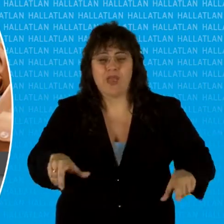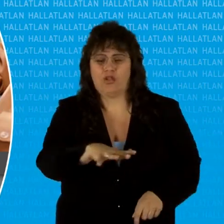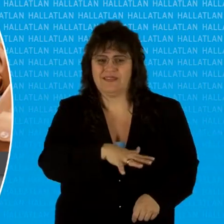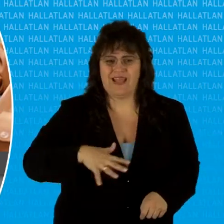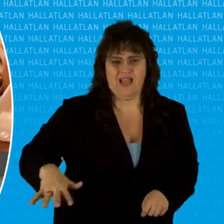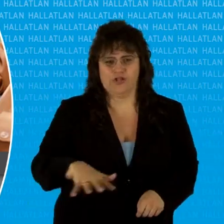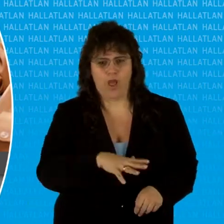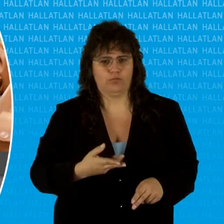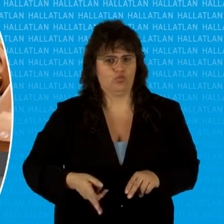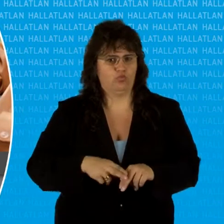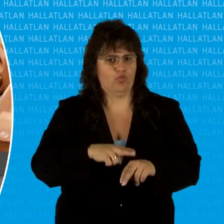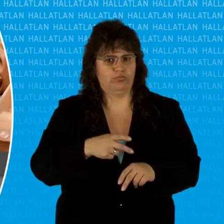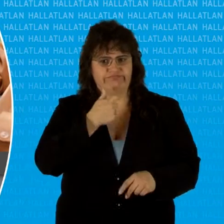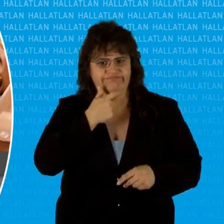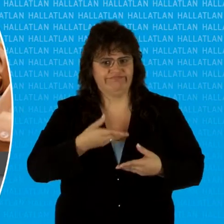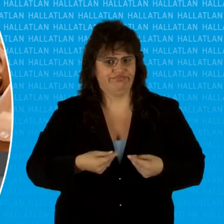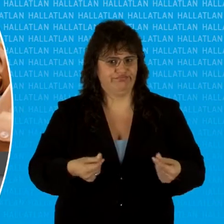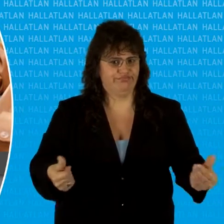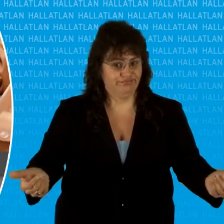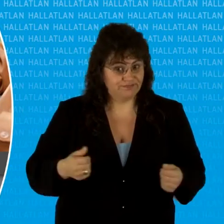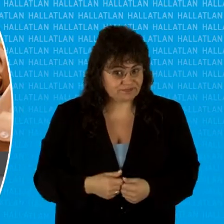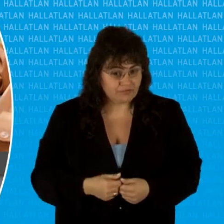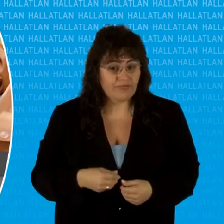melyek a társadalom elöregedéséből fakadnak.